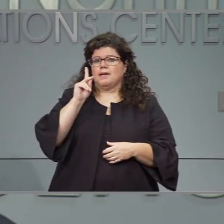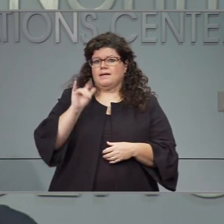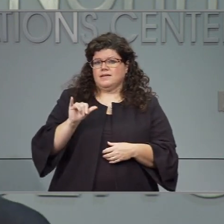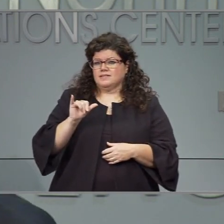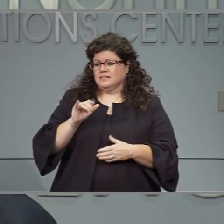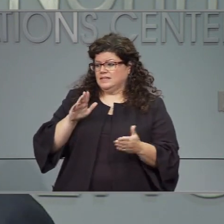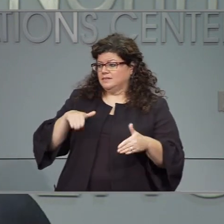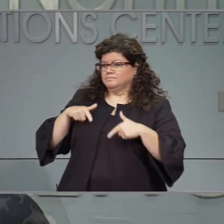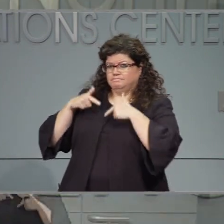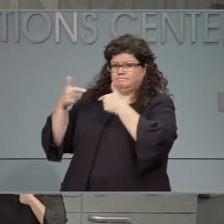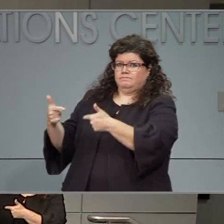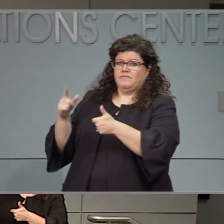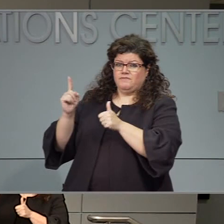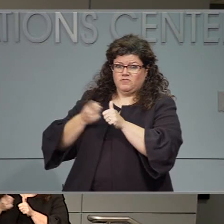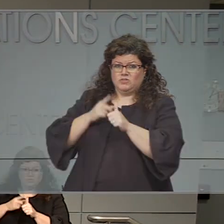doctora Coben.